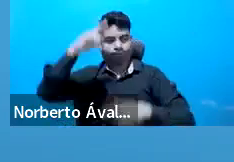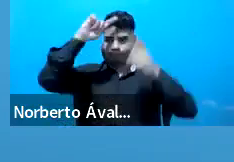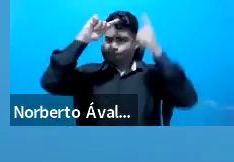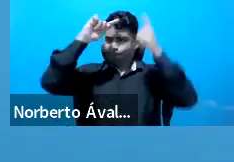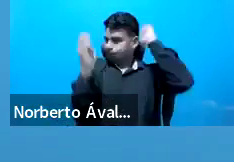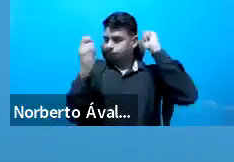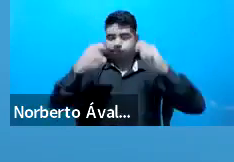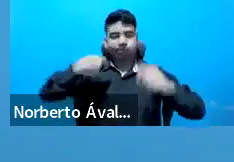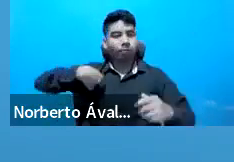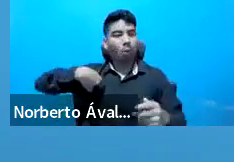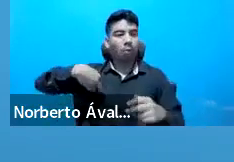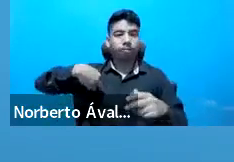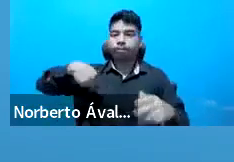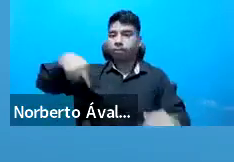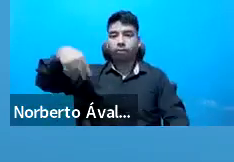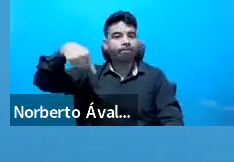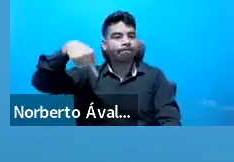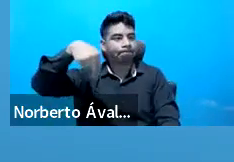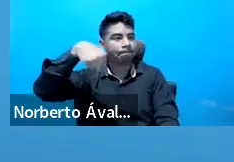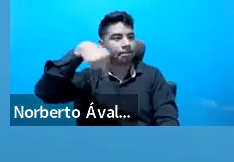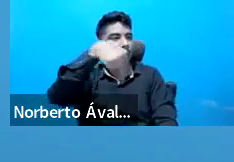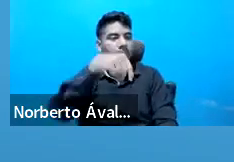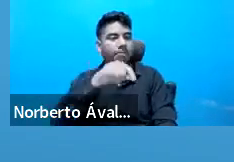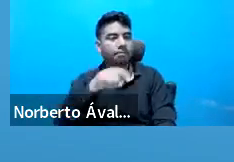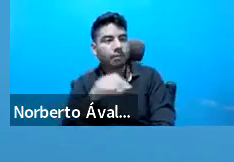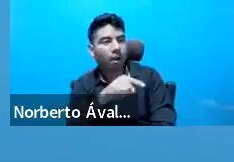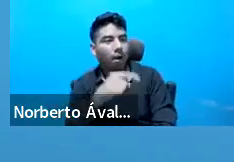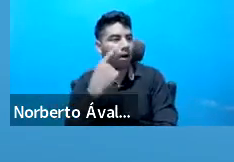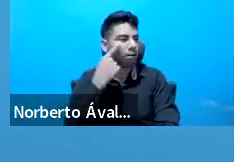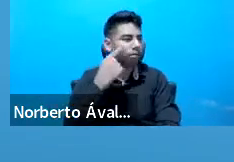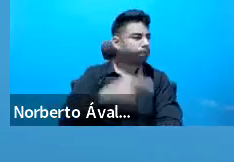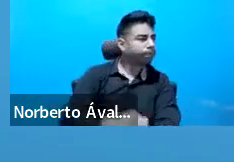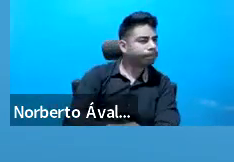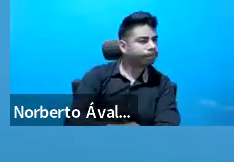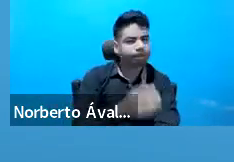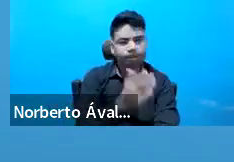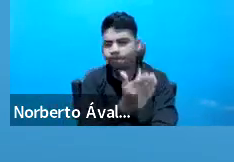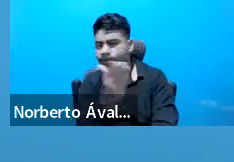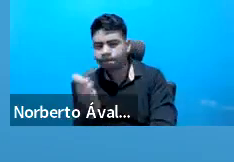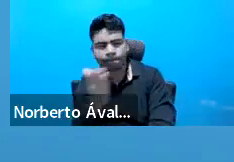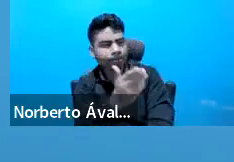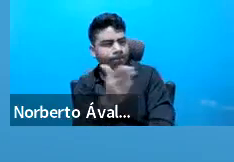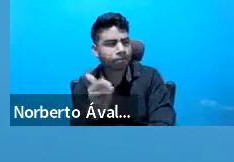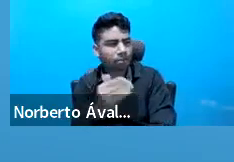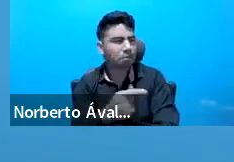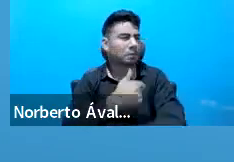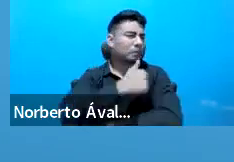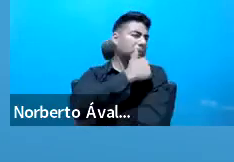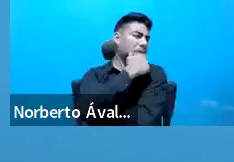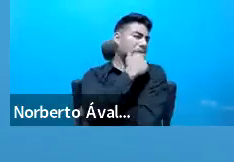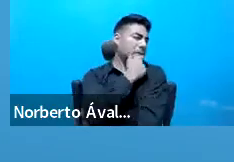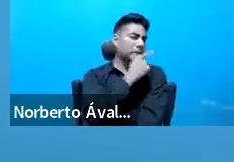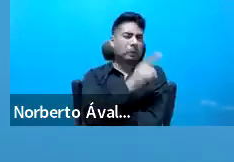onces lógicamente, tendría que hacer 1 más. 1, 2. Era la práctica. No sabemos qué pueda suceder . Digo, aquí es un ejemplo muy burro